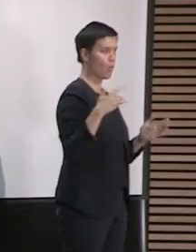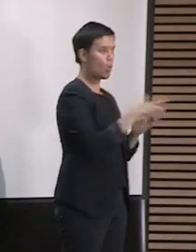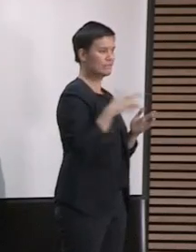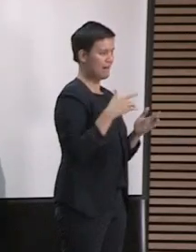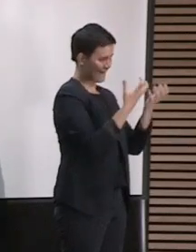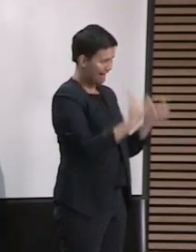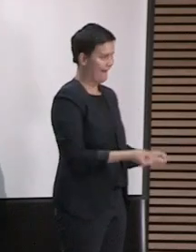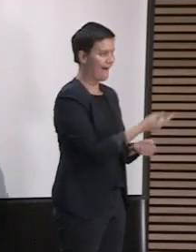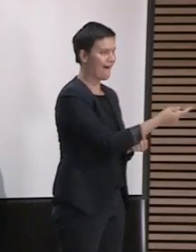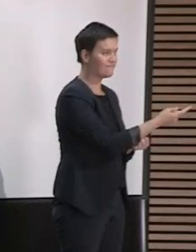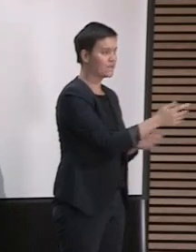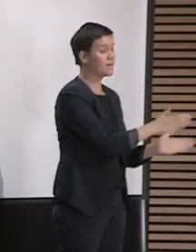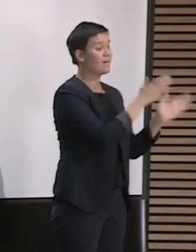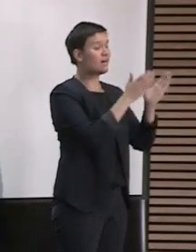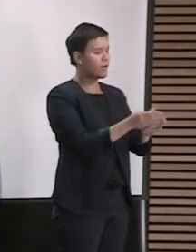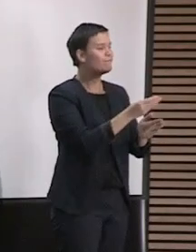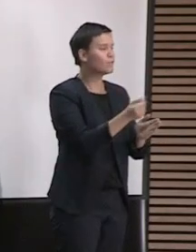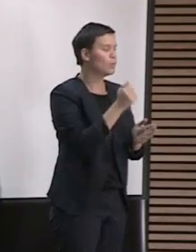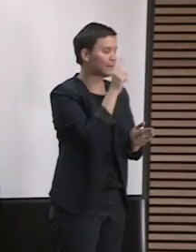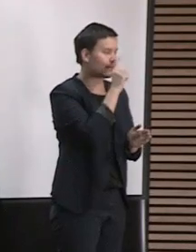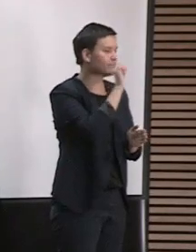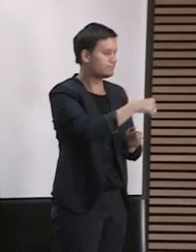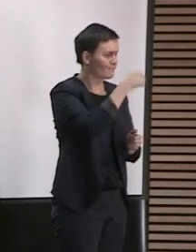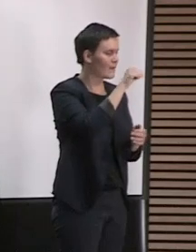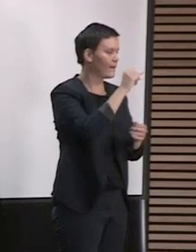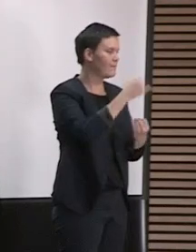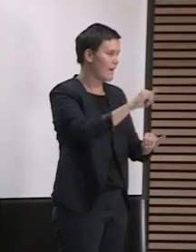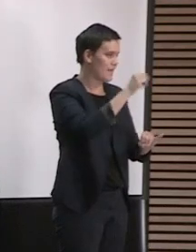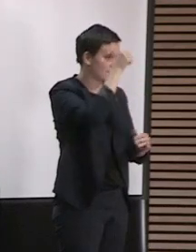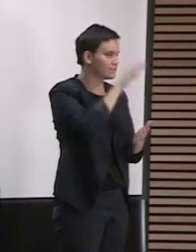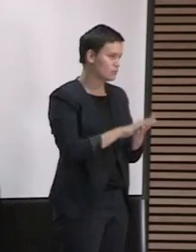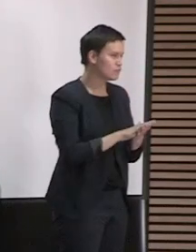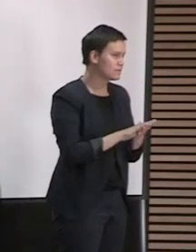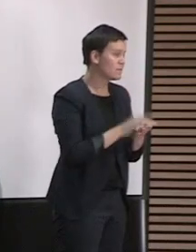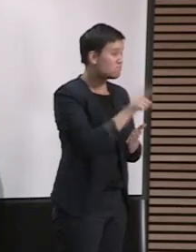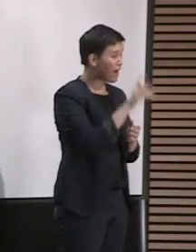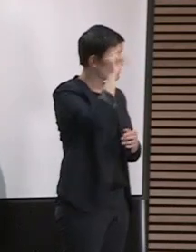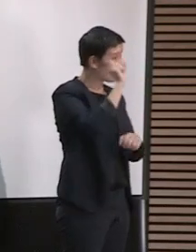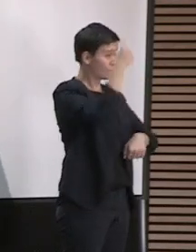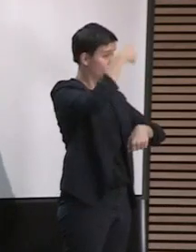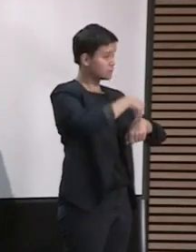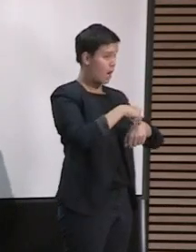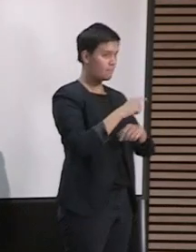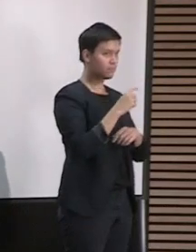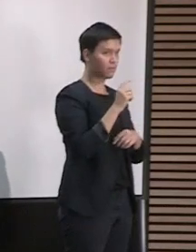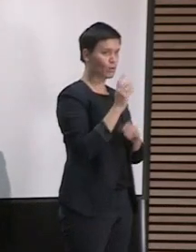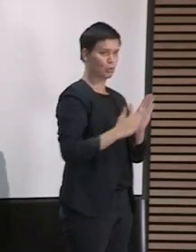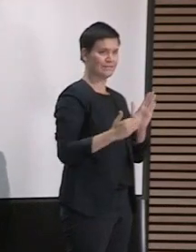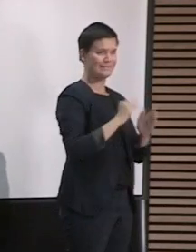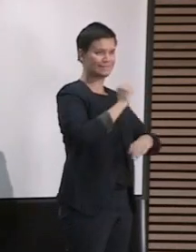mn ka paahitia he paearu wawe kia pai ai te hunga, a he maha nga akomanga kaore i hiahiatia kia whakawhiwhia i te katoa. Engari koinei te wa